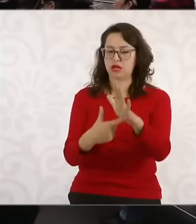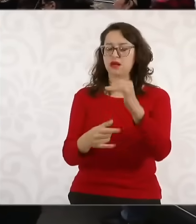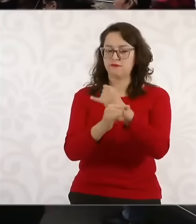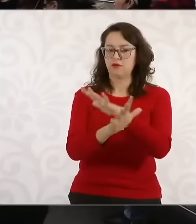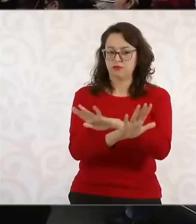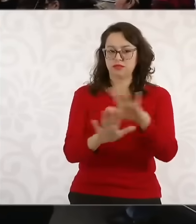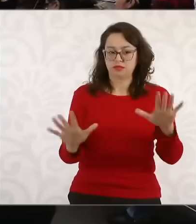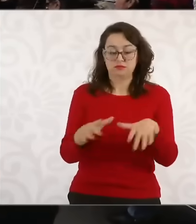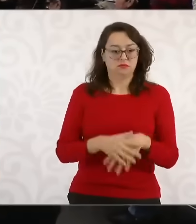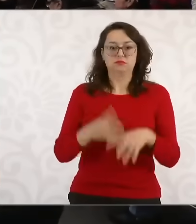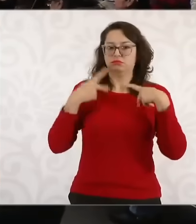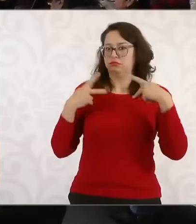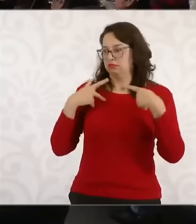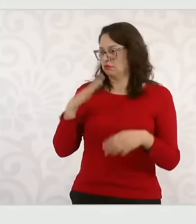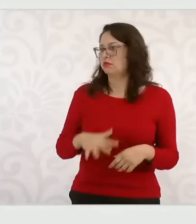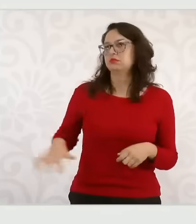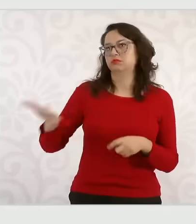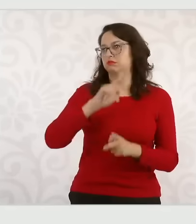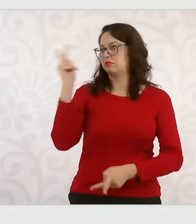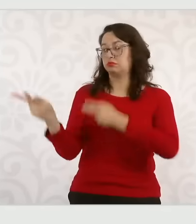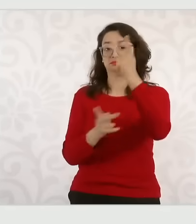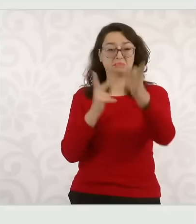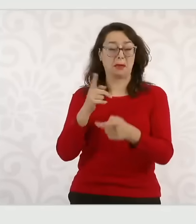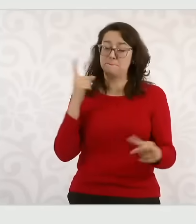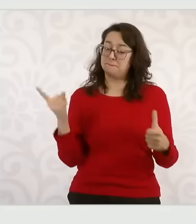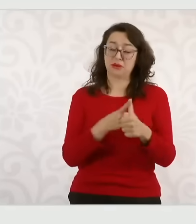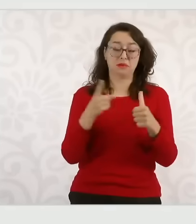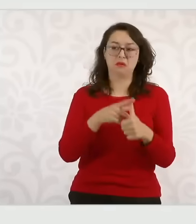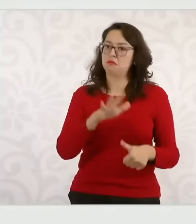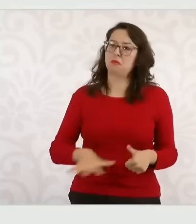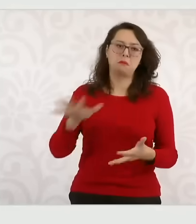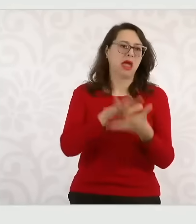qué opina la ciudadanía. Entonces, en general, el tema de los recursos, la gente quiere que